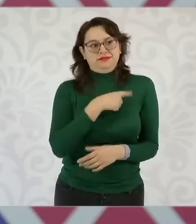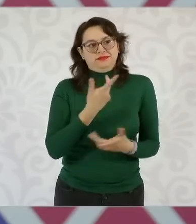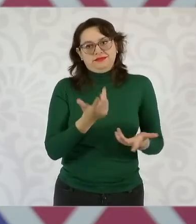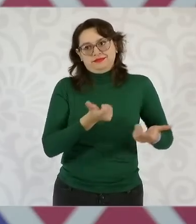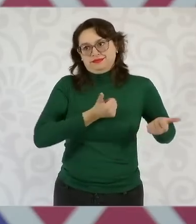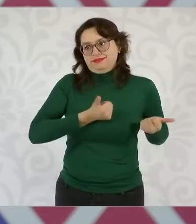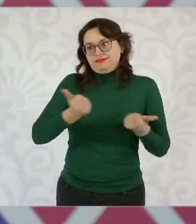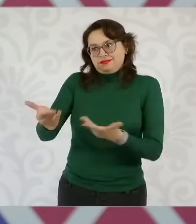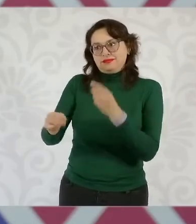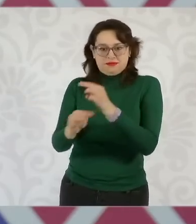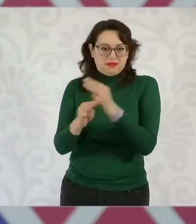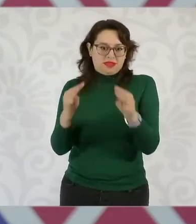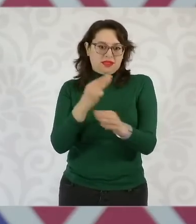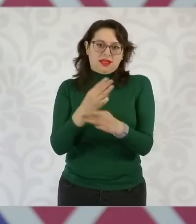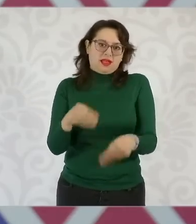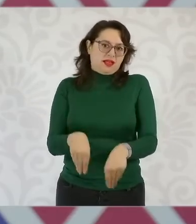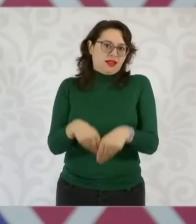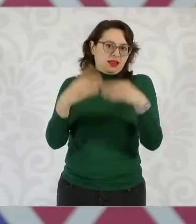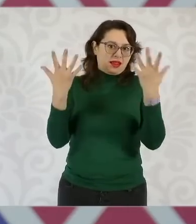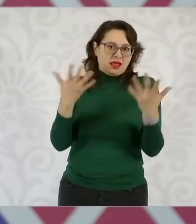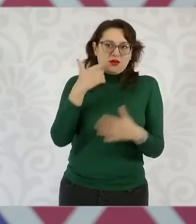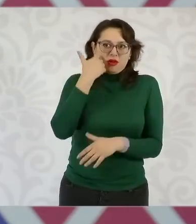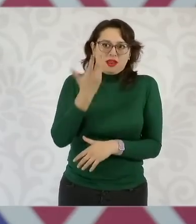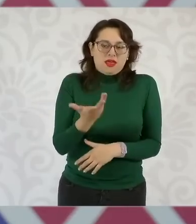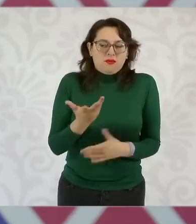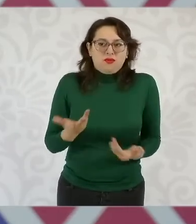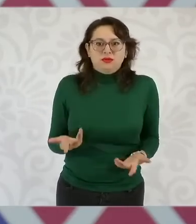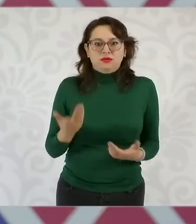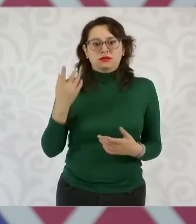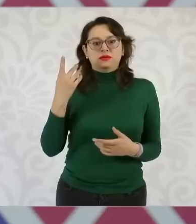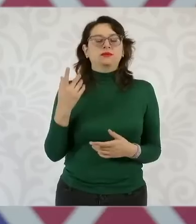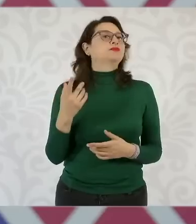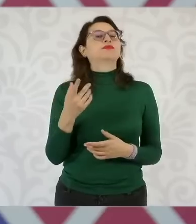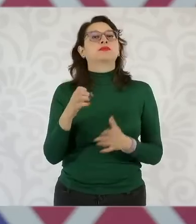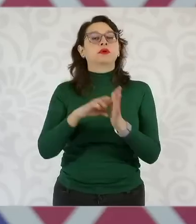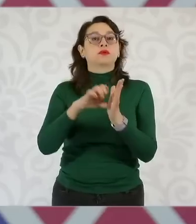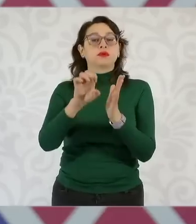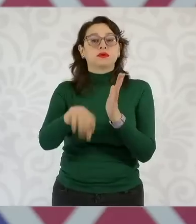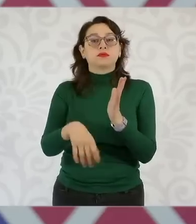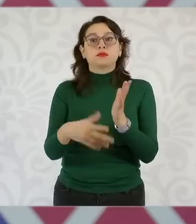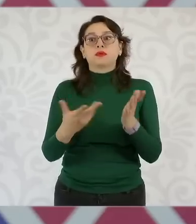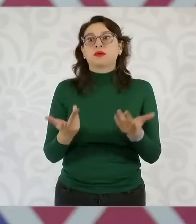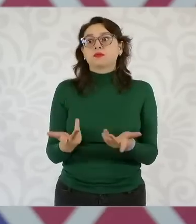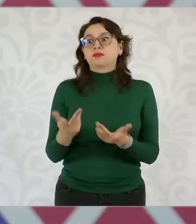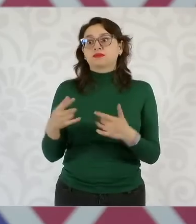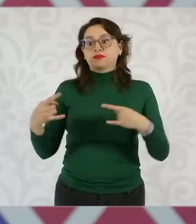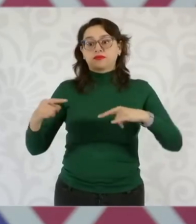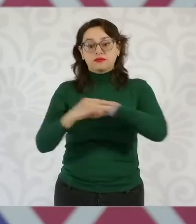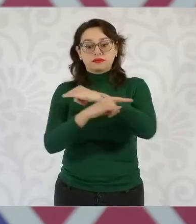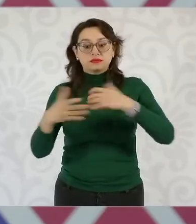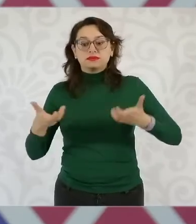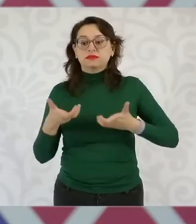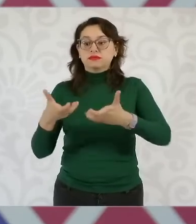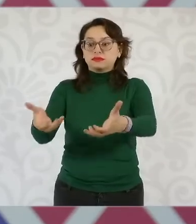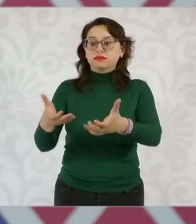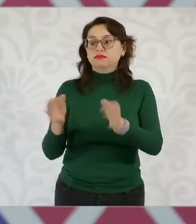a Pues a todos los lugares y a todos los hogares de de de las y los mexicanos Por qué Porque como